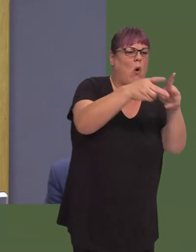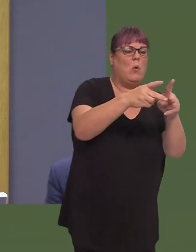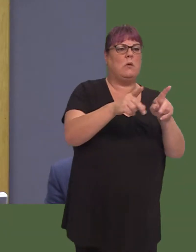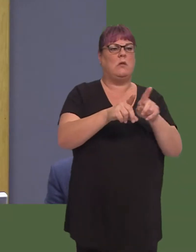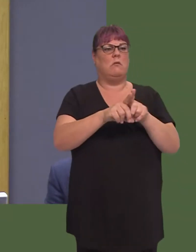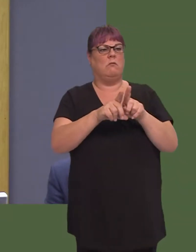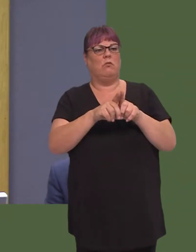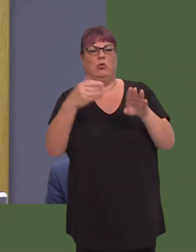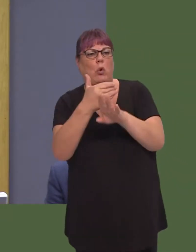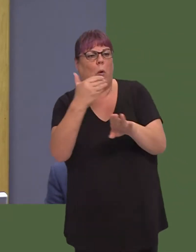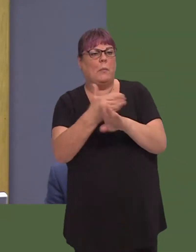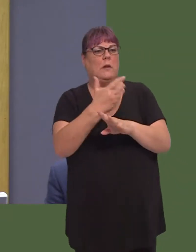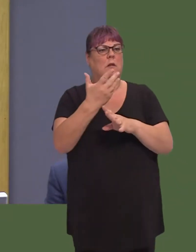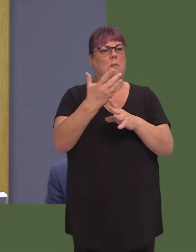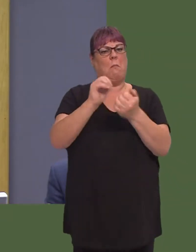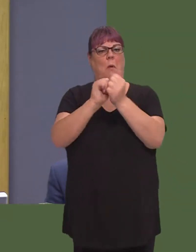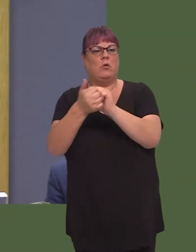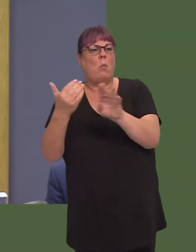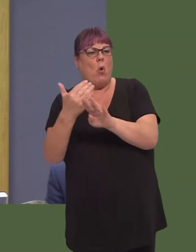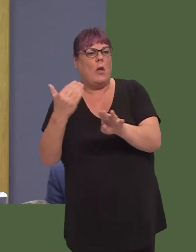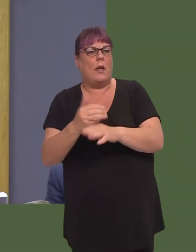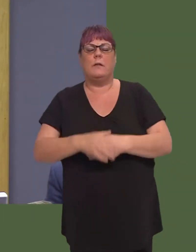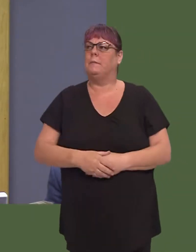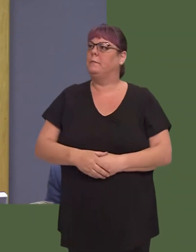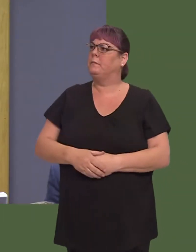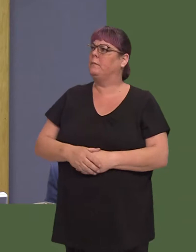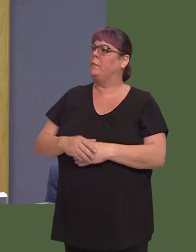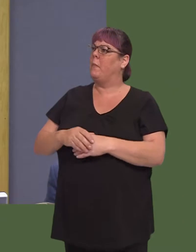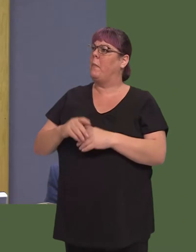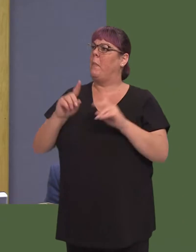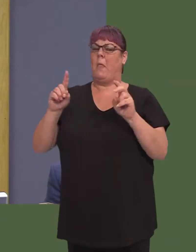ei wneud i farchnata'r cyfleoedd a'r gefnogaeth sydd yno i'r myfyrwyr hynny, oherwydd ar hyn